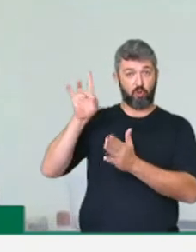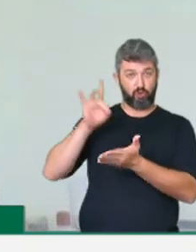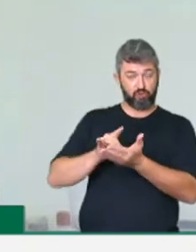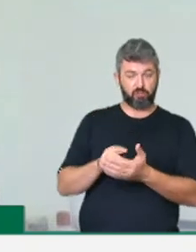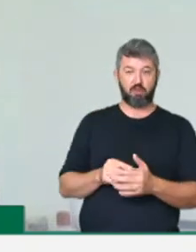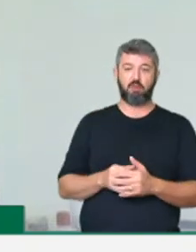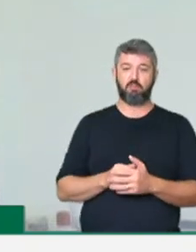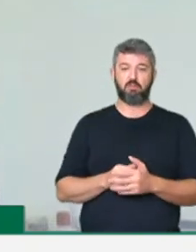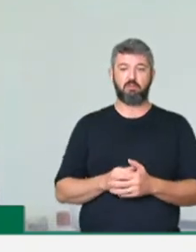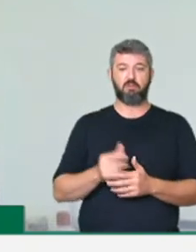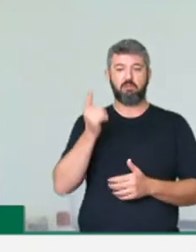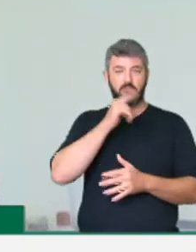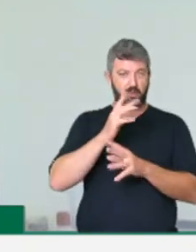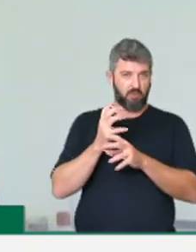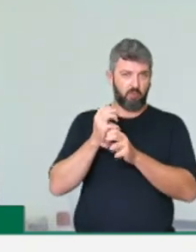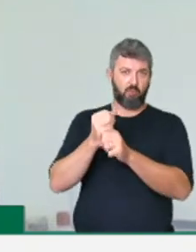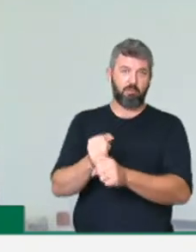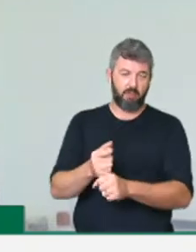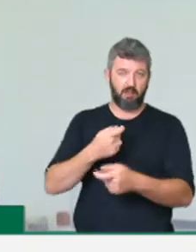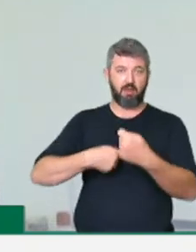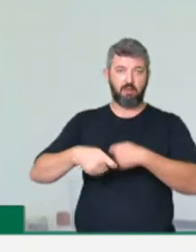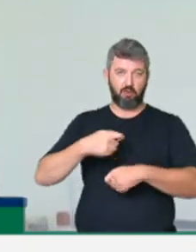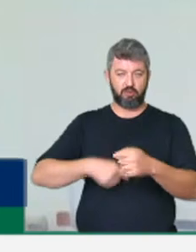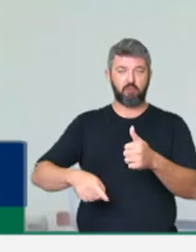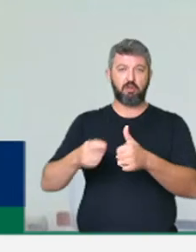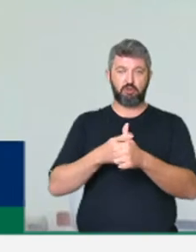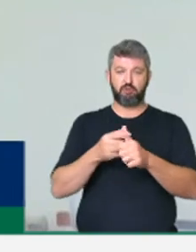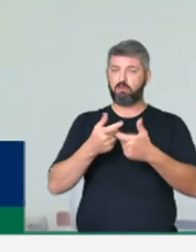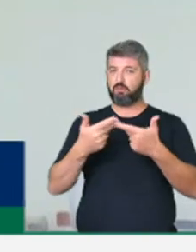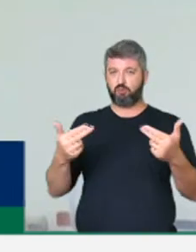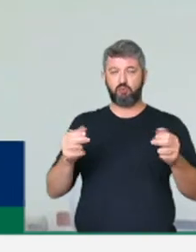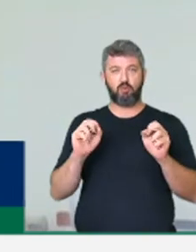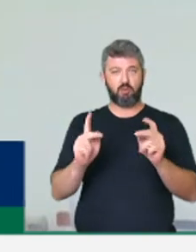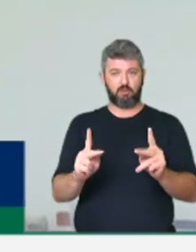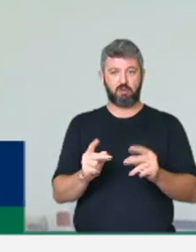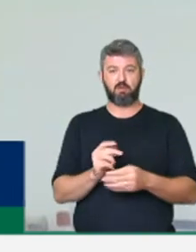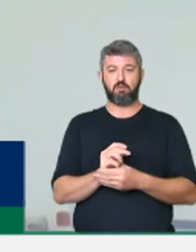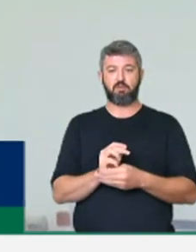VERIFICANDO O TEXTO, O TEXTO... INVERTE TOTALMENTE ESSA LÓGICA, É O PERDÃO